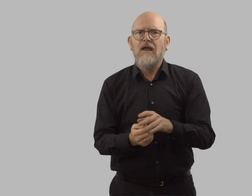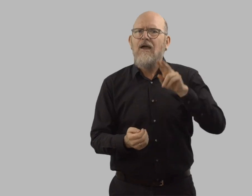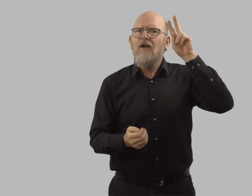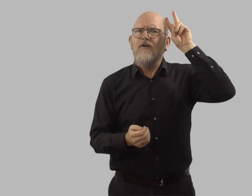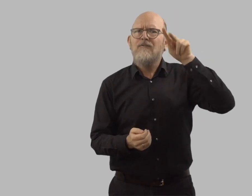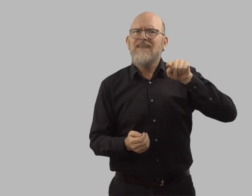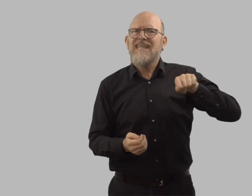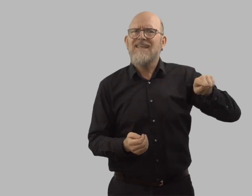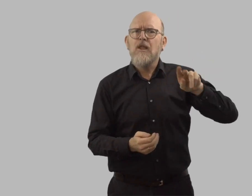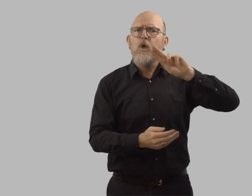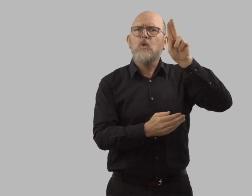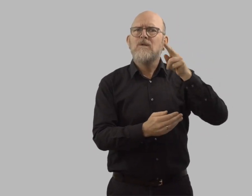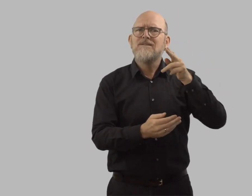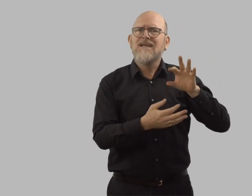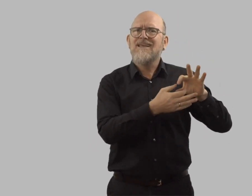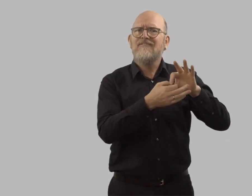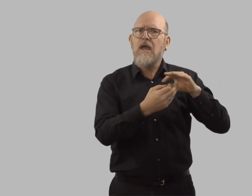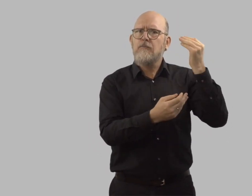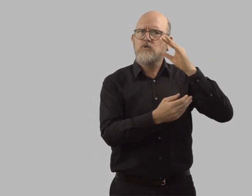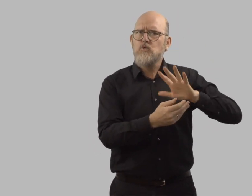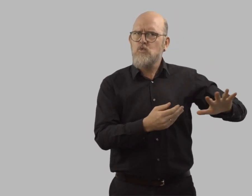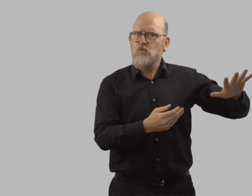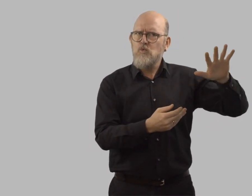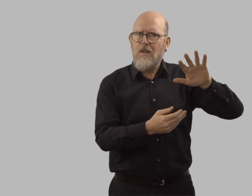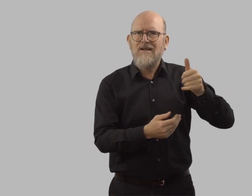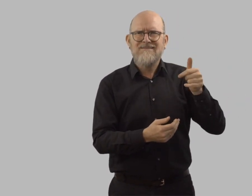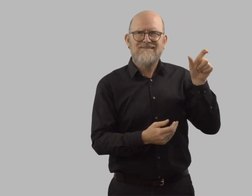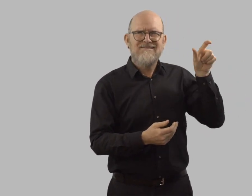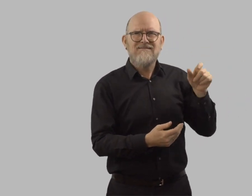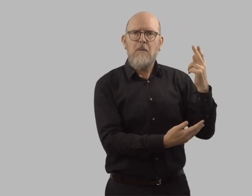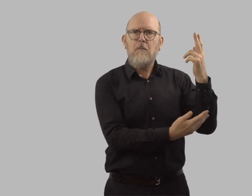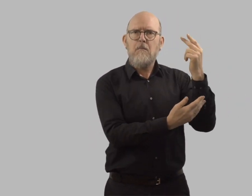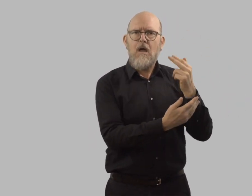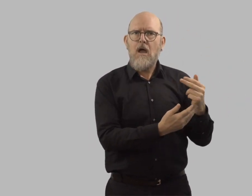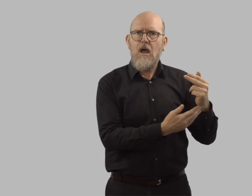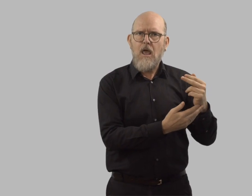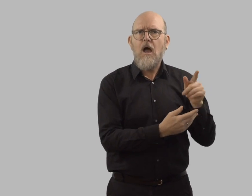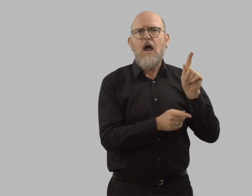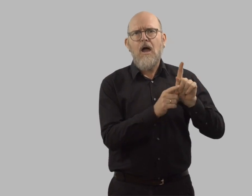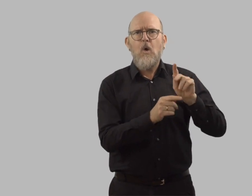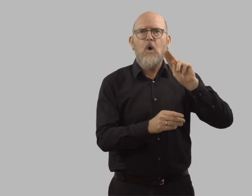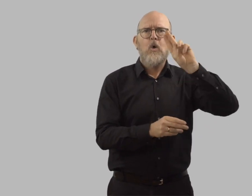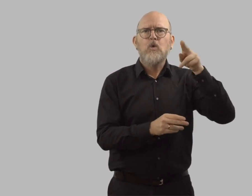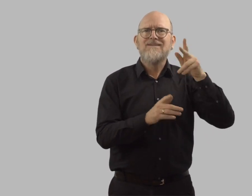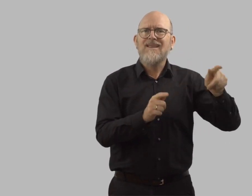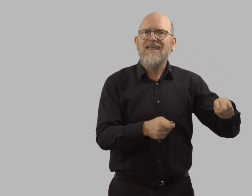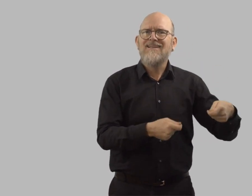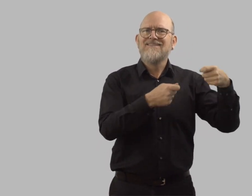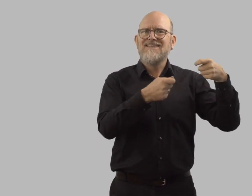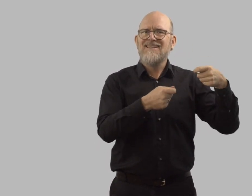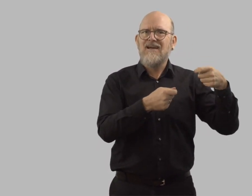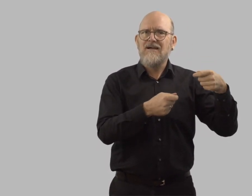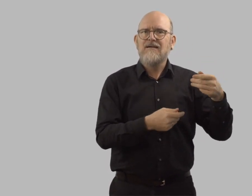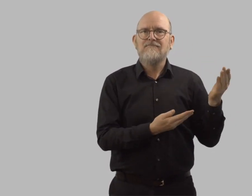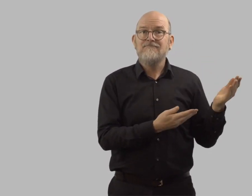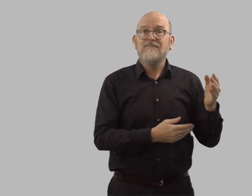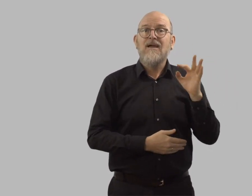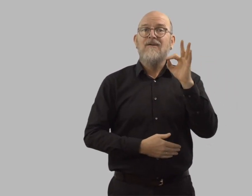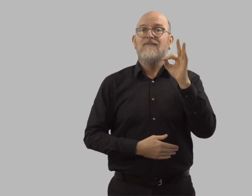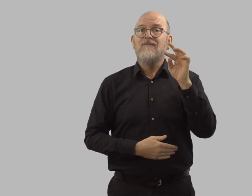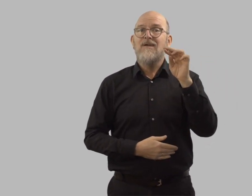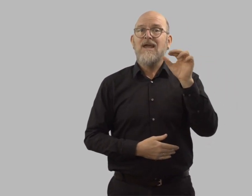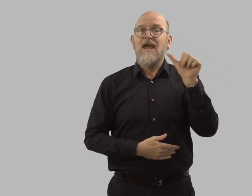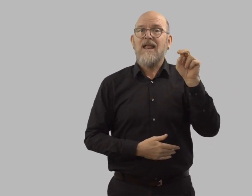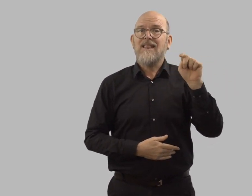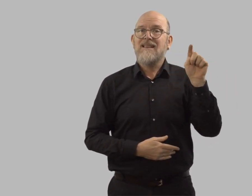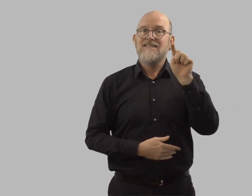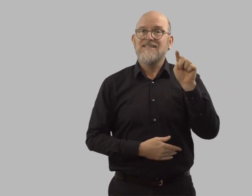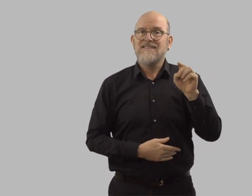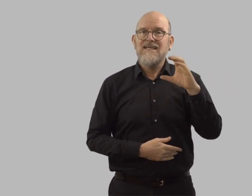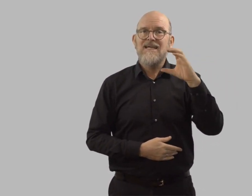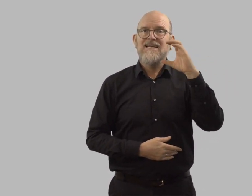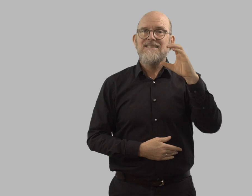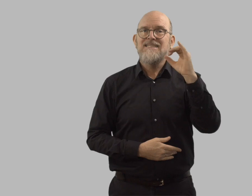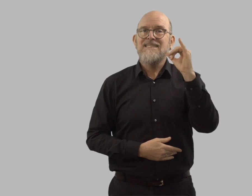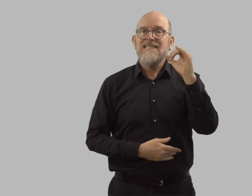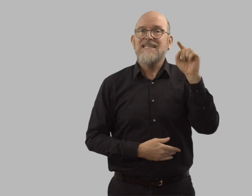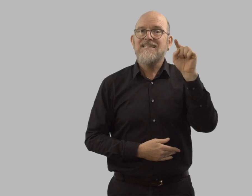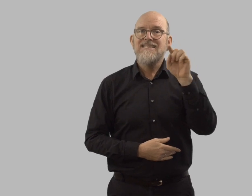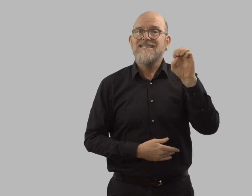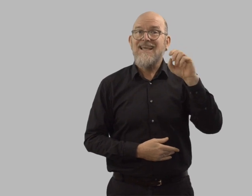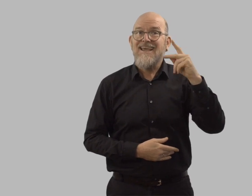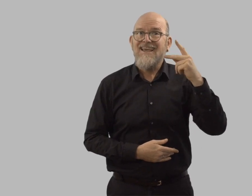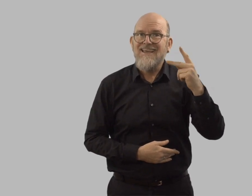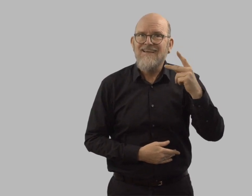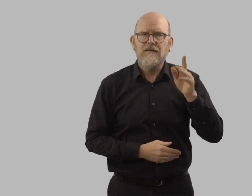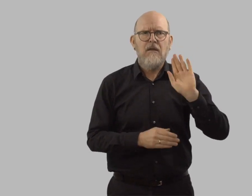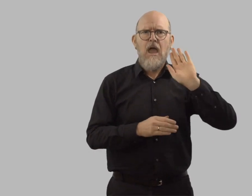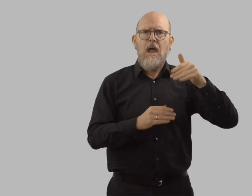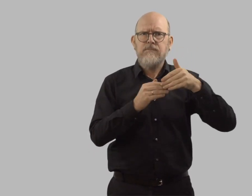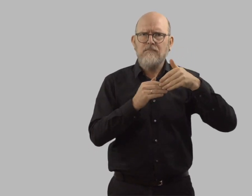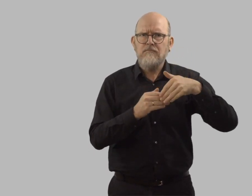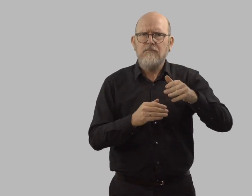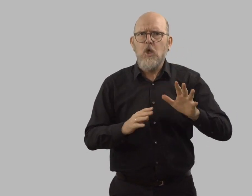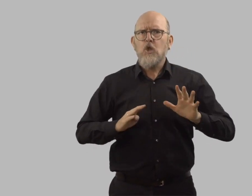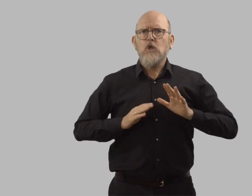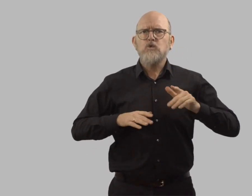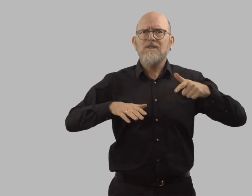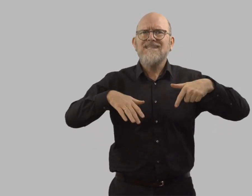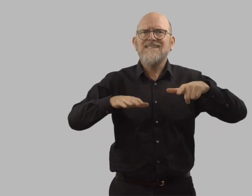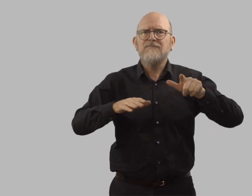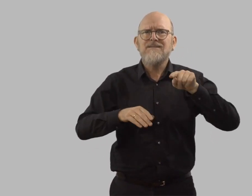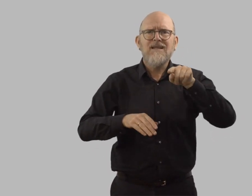Der Maler und Kunsterzieher Franz Čižek leitete ab 1917